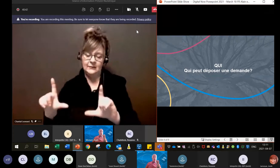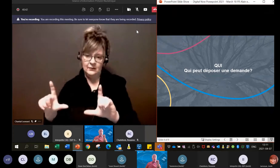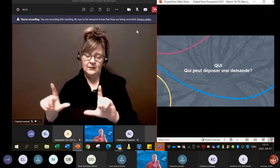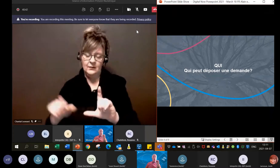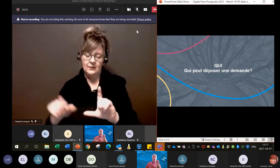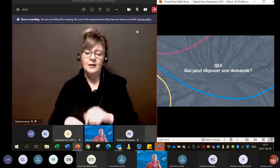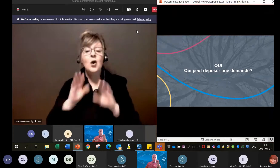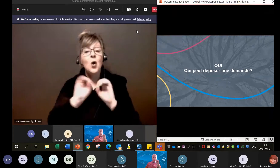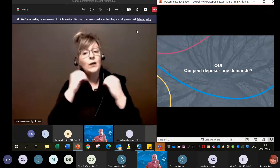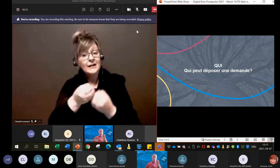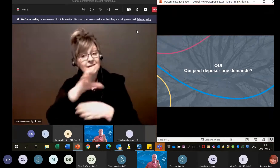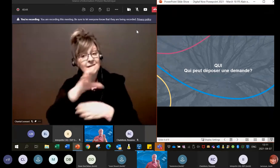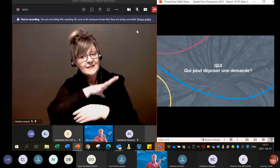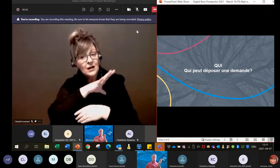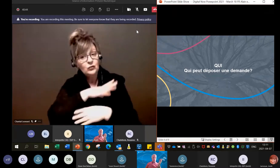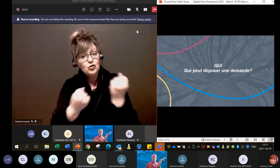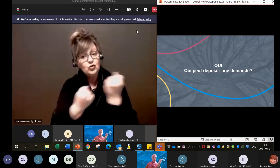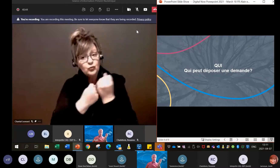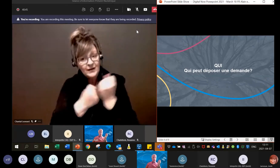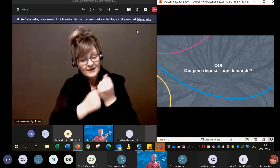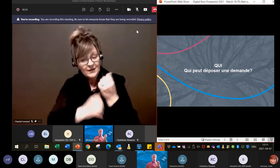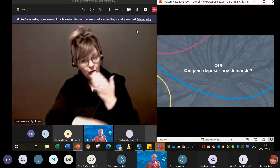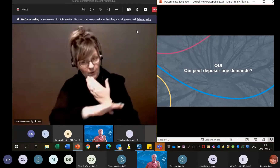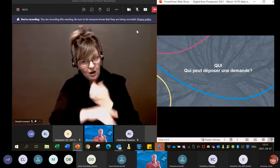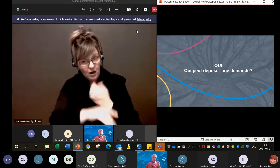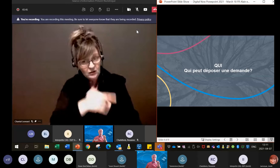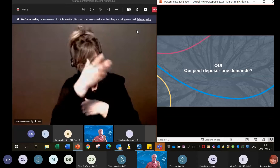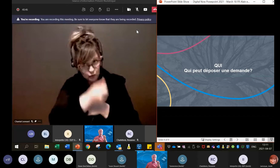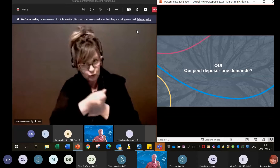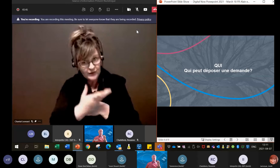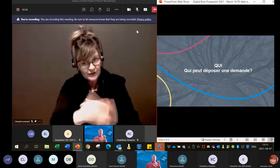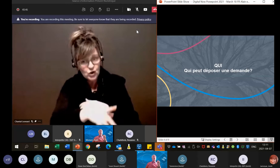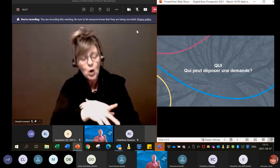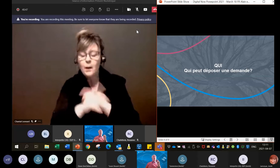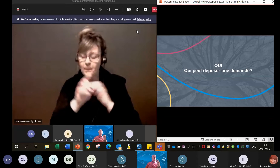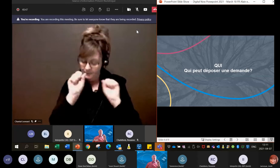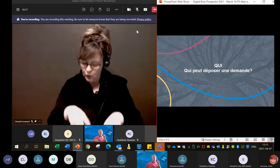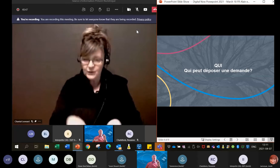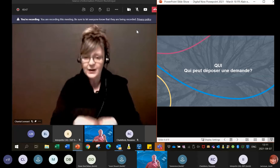subvention de base peuvent déposer une demande.